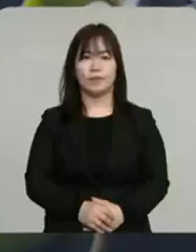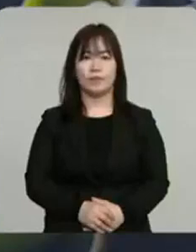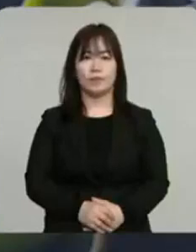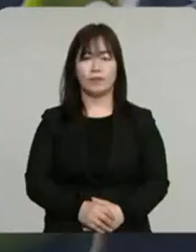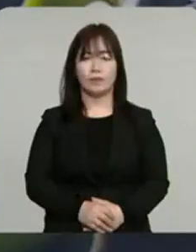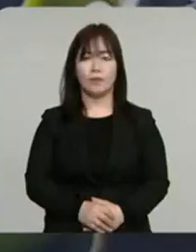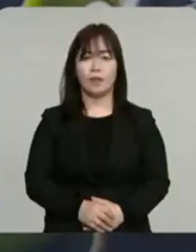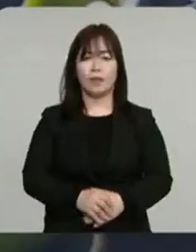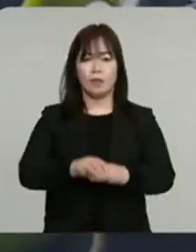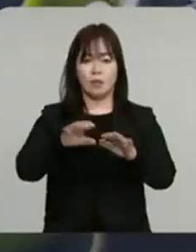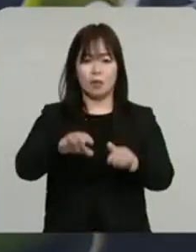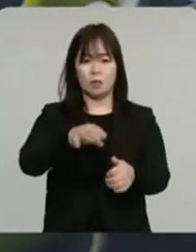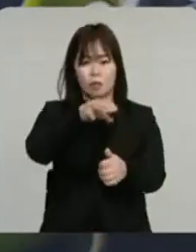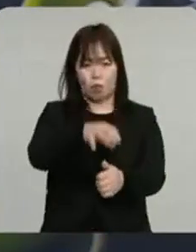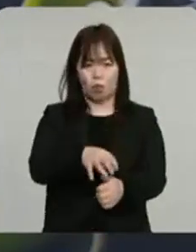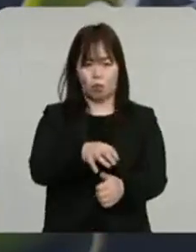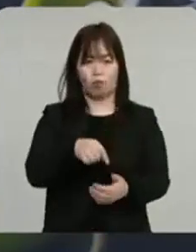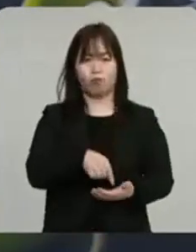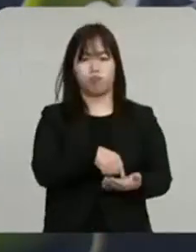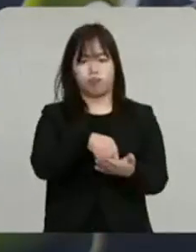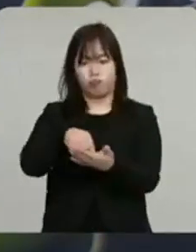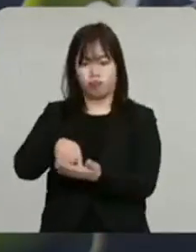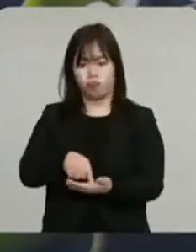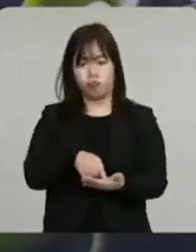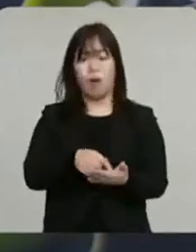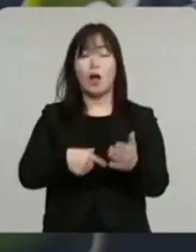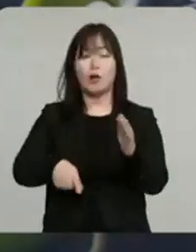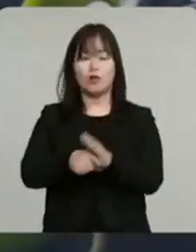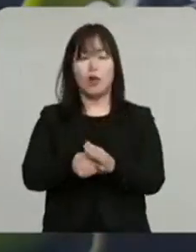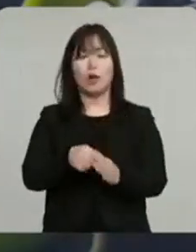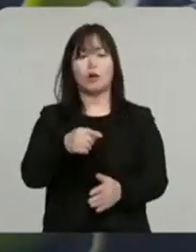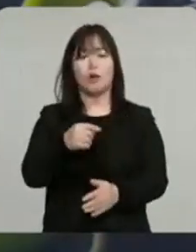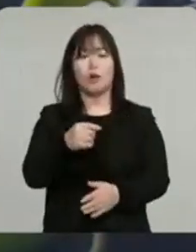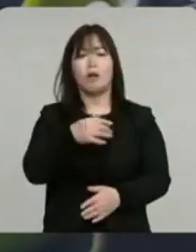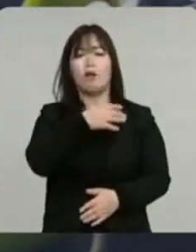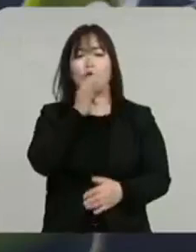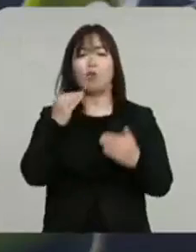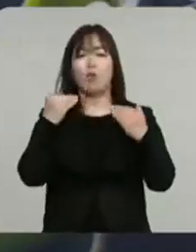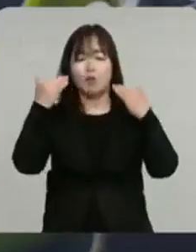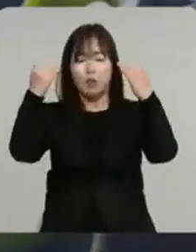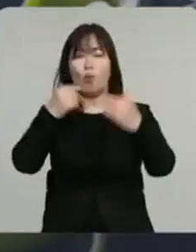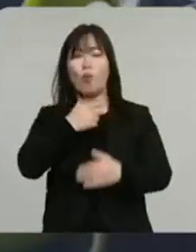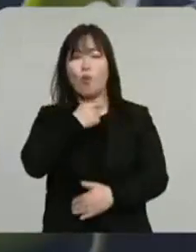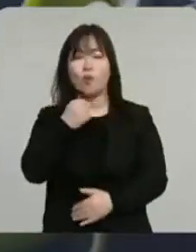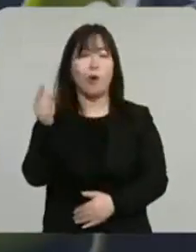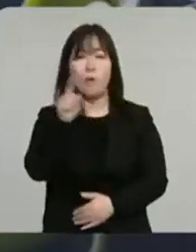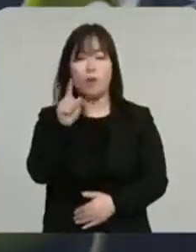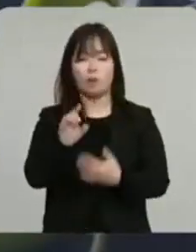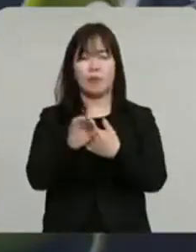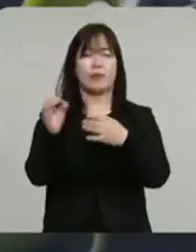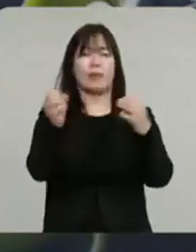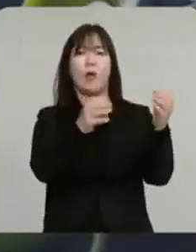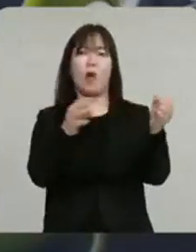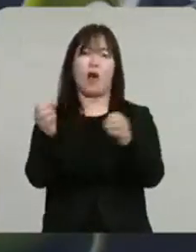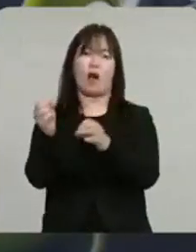고립감과 우울감에 빠지기 쉬운 홀몸 노인들이 가장 바라는 게 바로 대화 상대입니다.